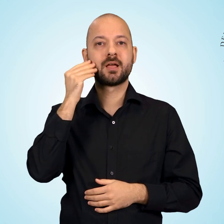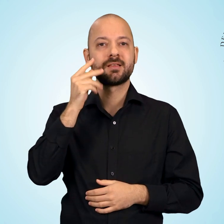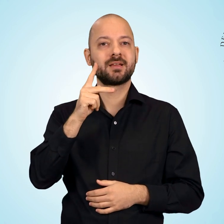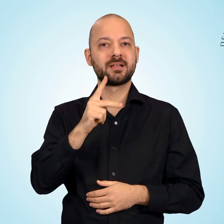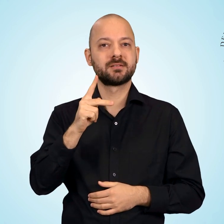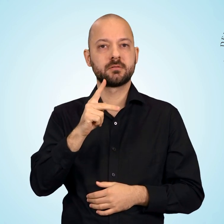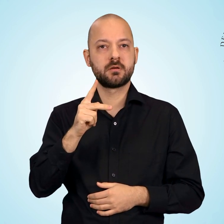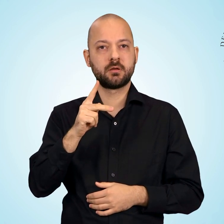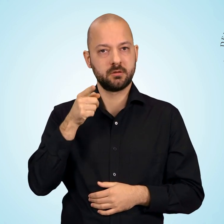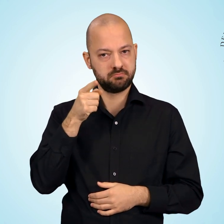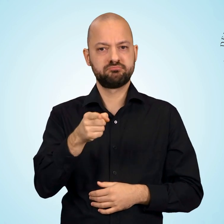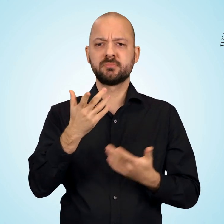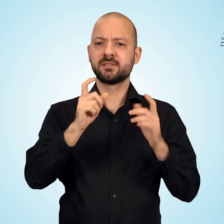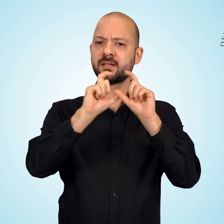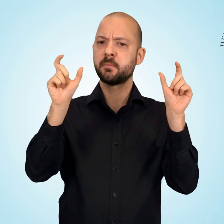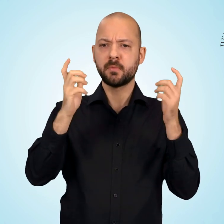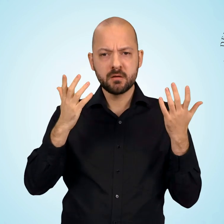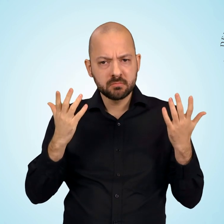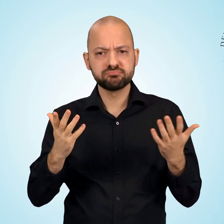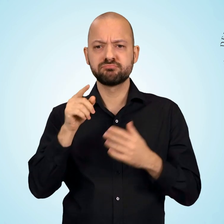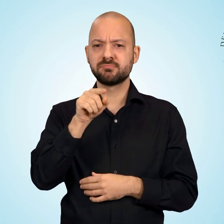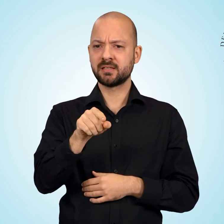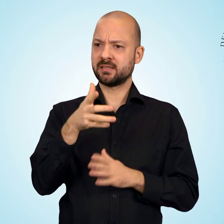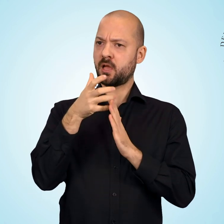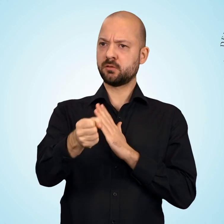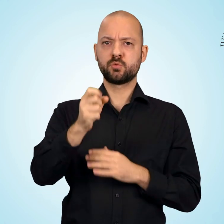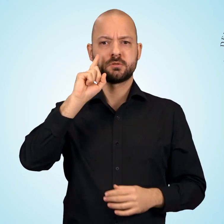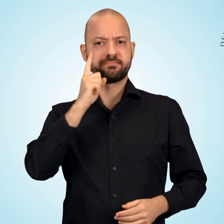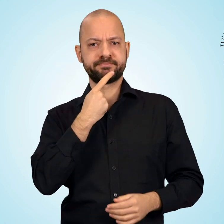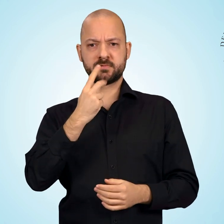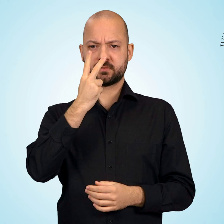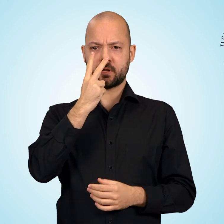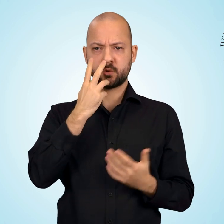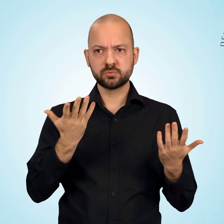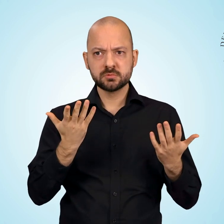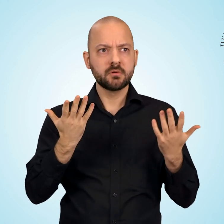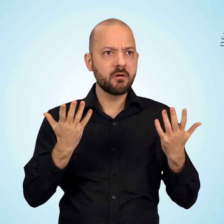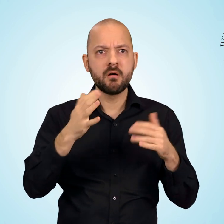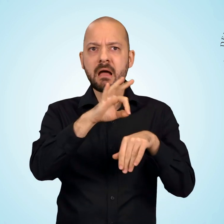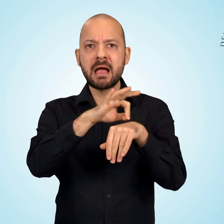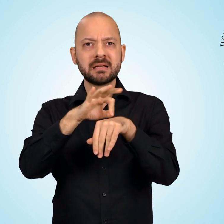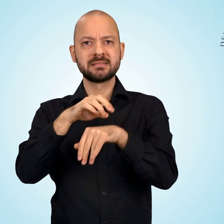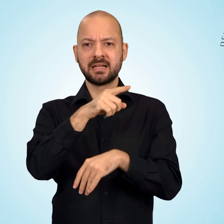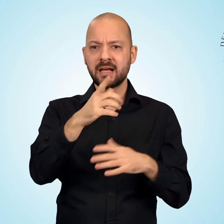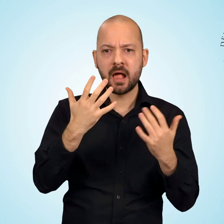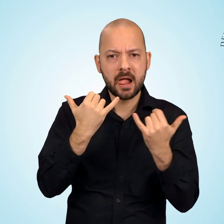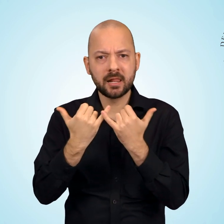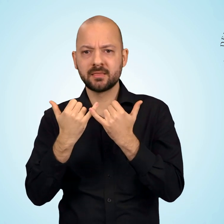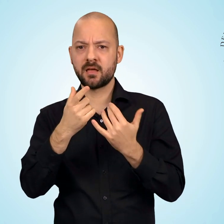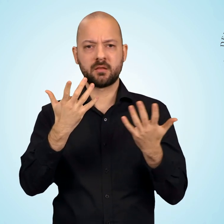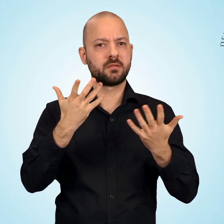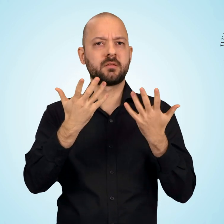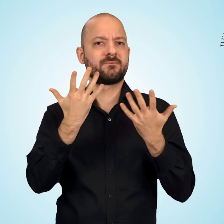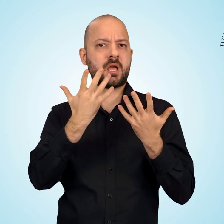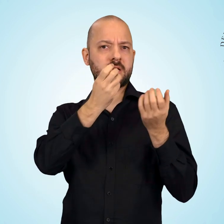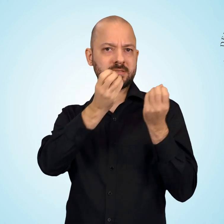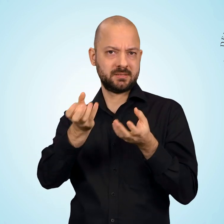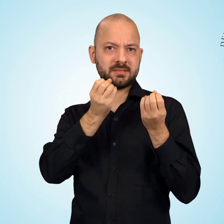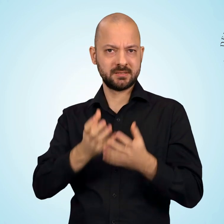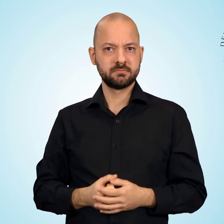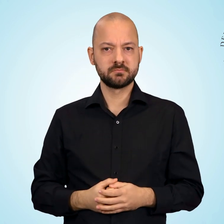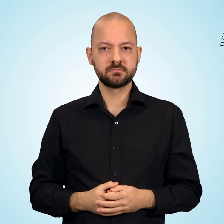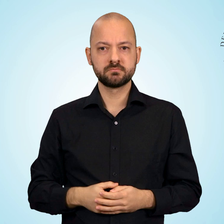Karin Kestner über „Diagnose gehörlos – was Ärzte Eltern raten“,